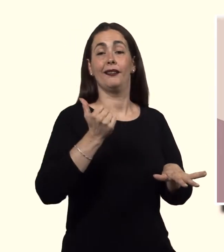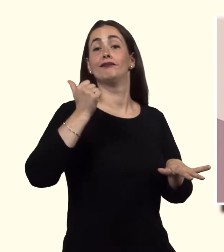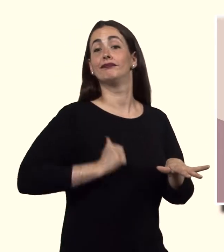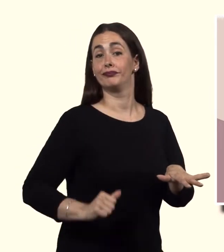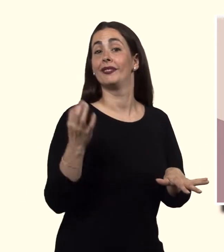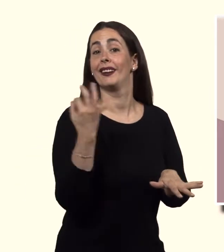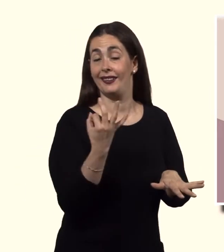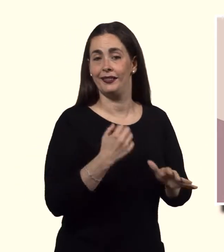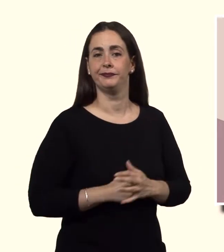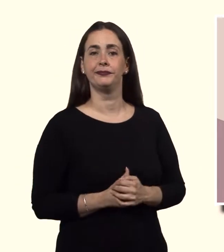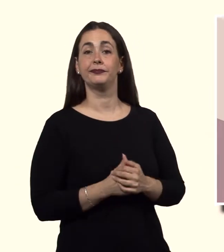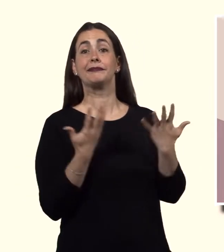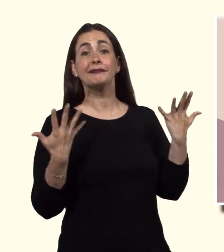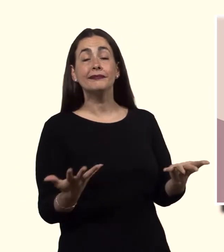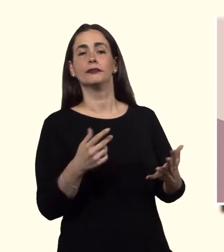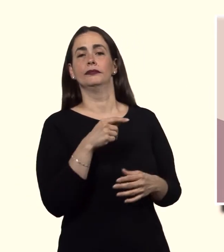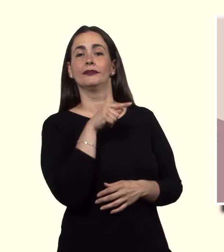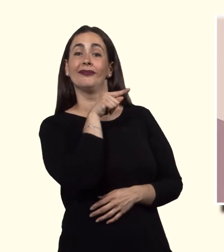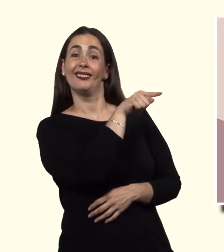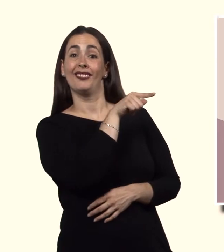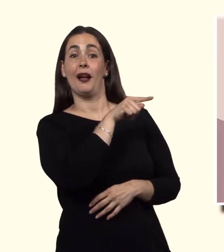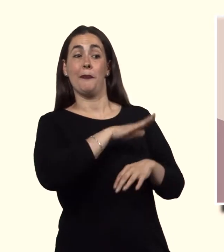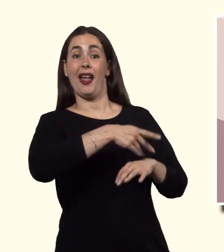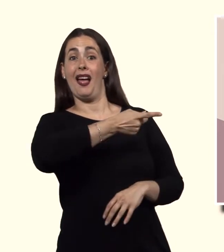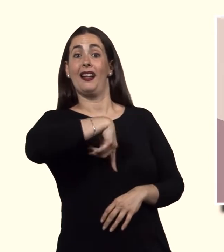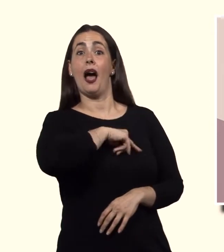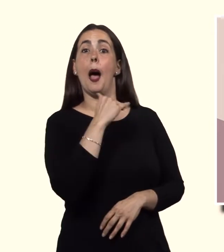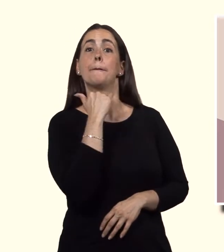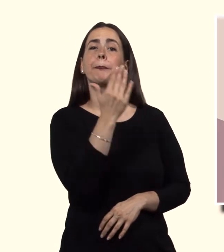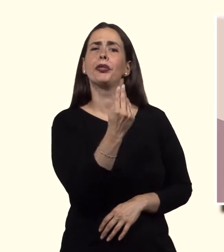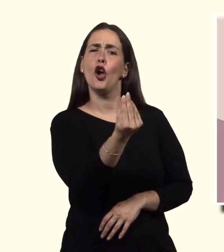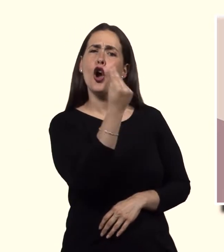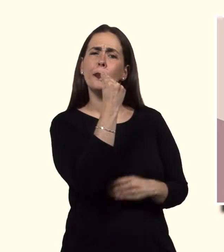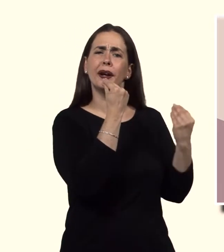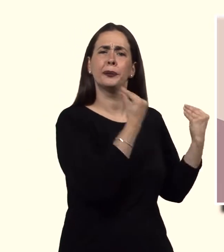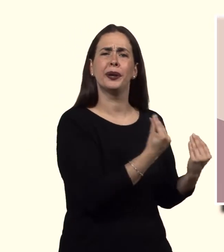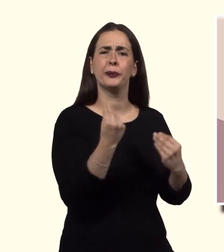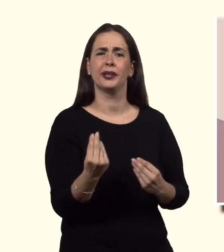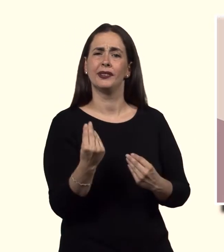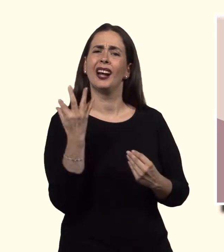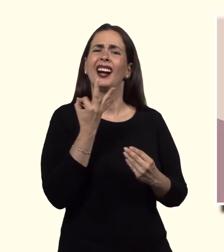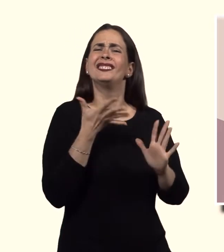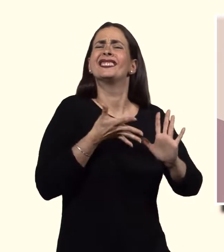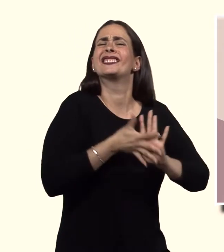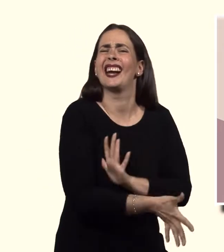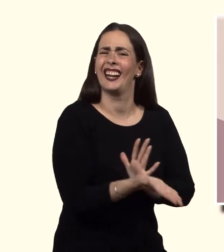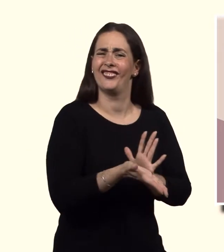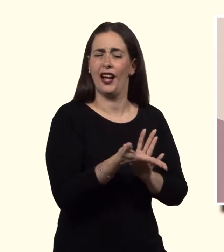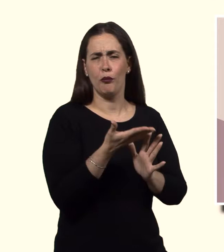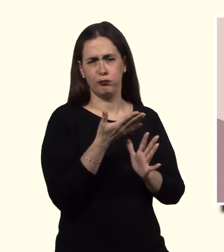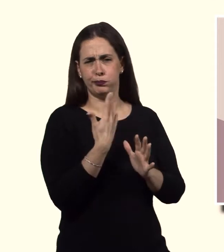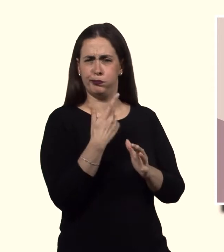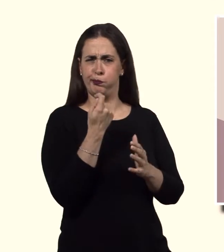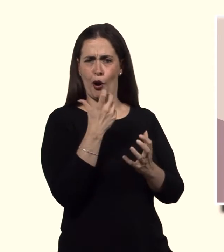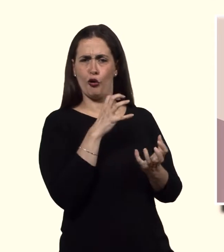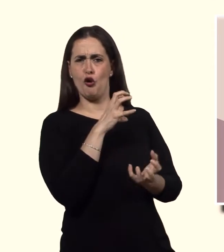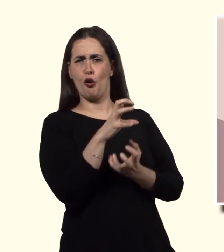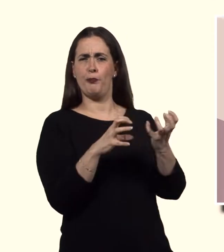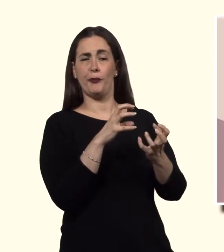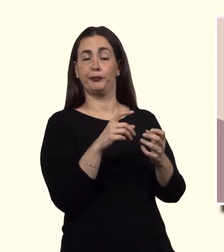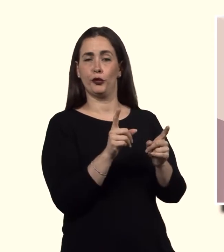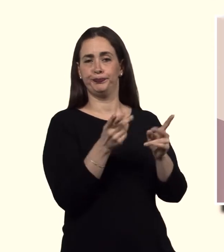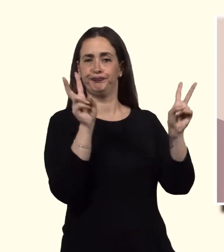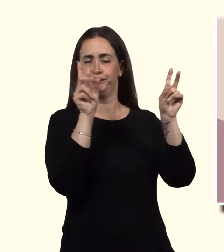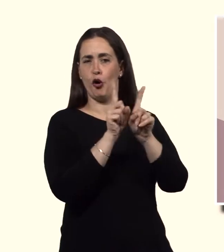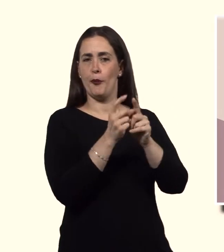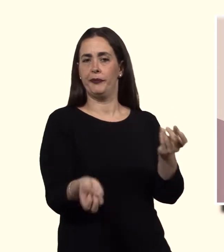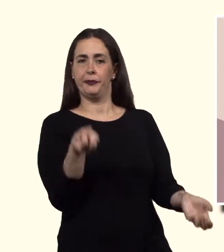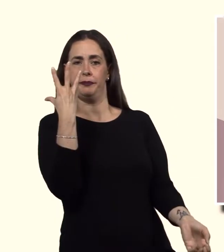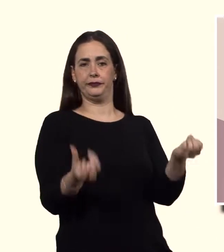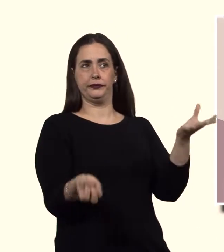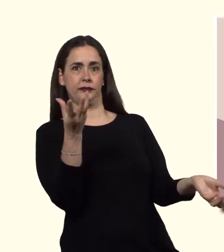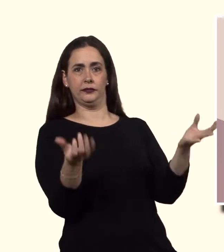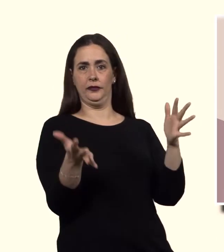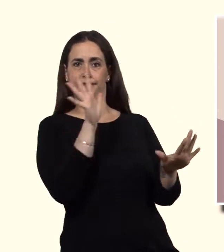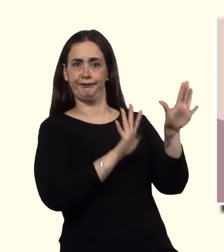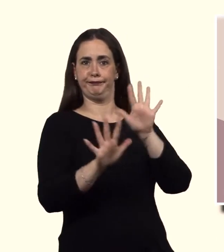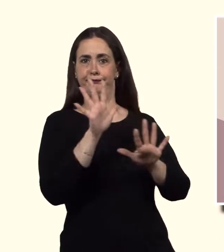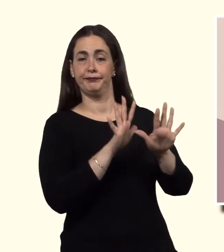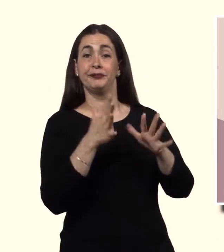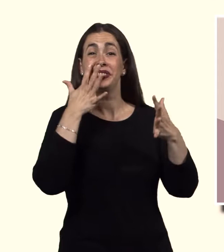Definir què vol dir menjar bé és un autèntic malabarisme.